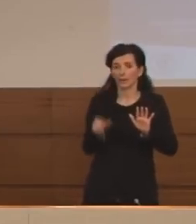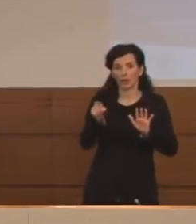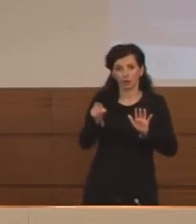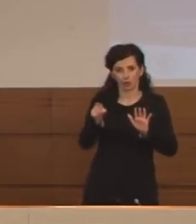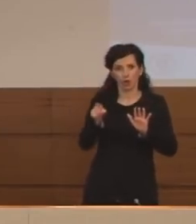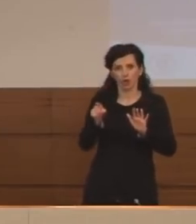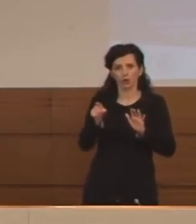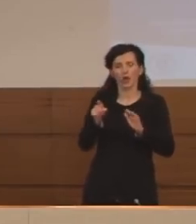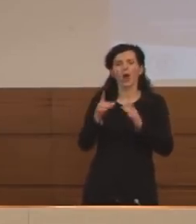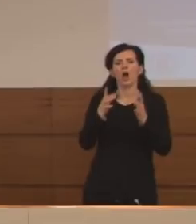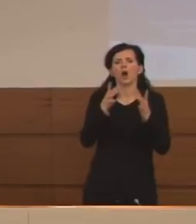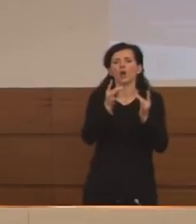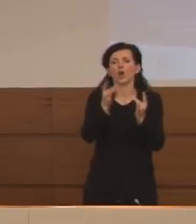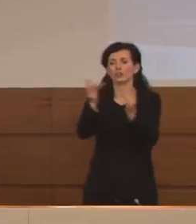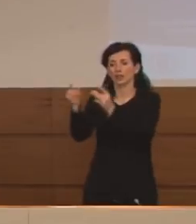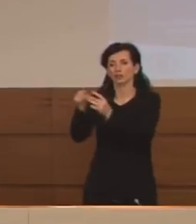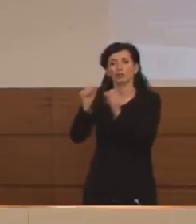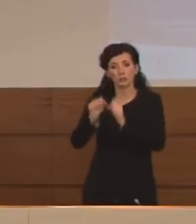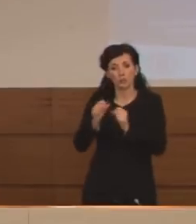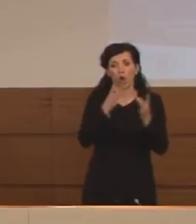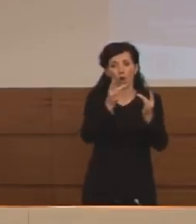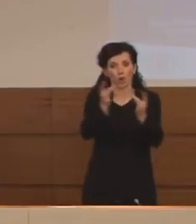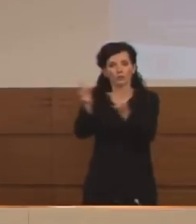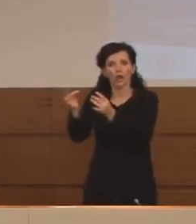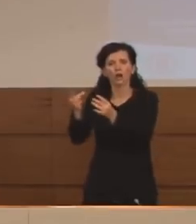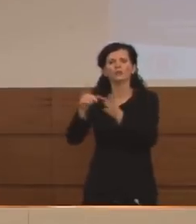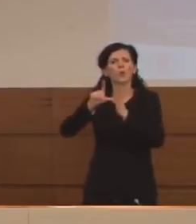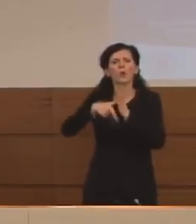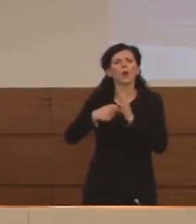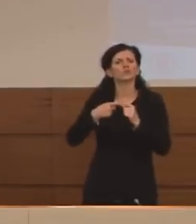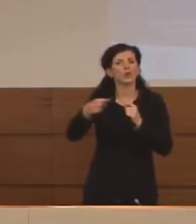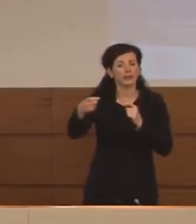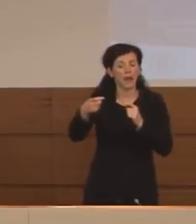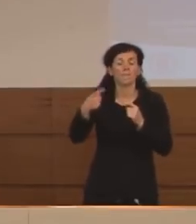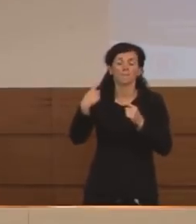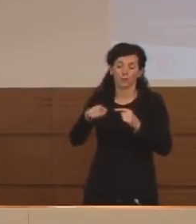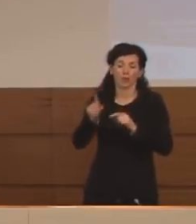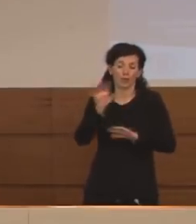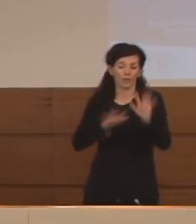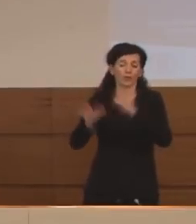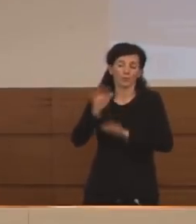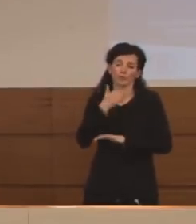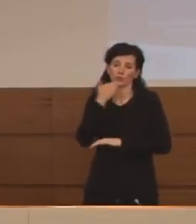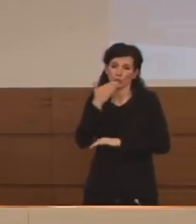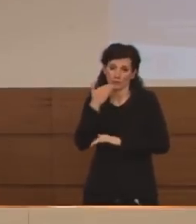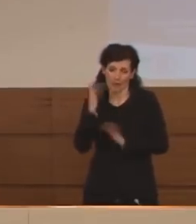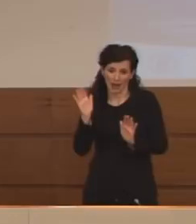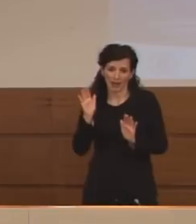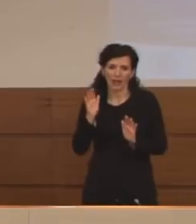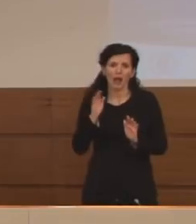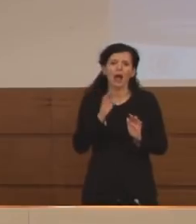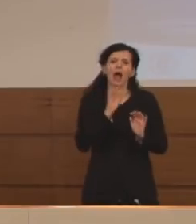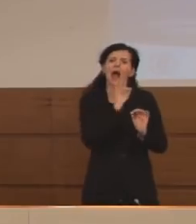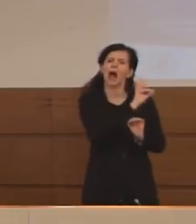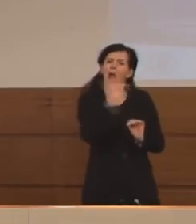In casi eccezionali... Nella maggior parte dei casi entro 14 giorni all'incirca dalla comparsa dei sintomi